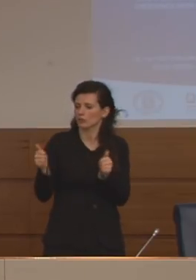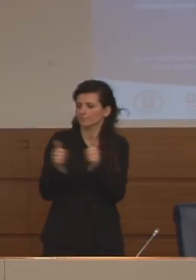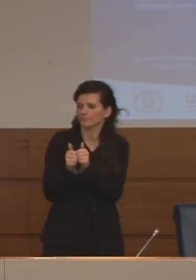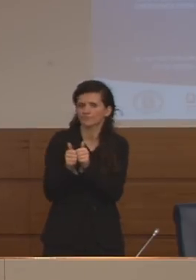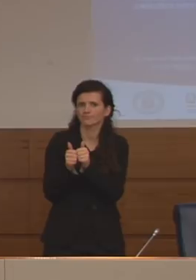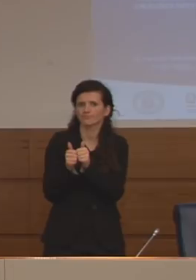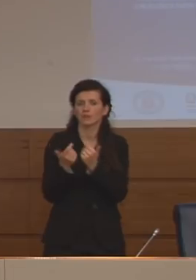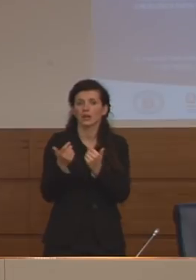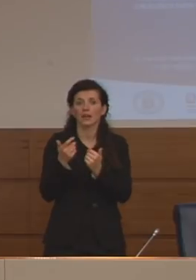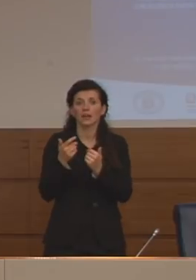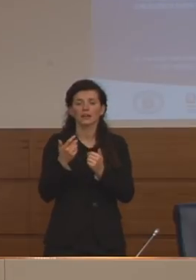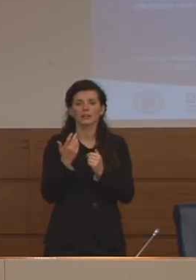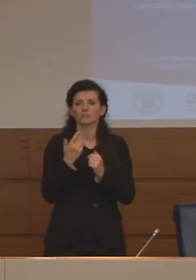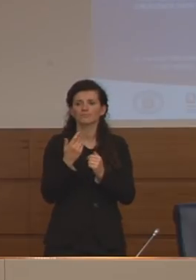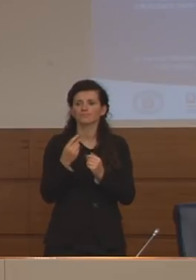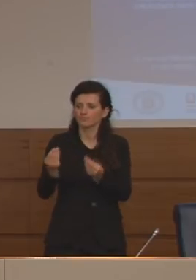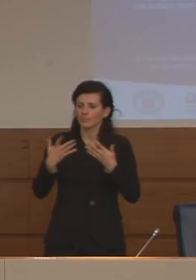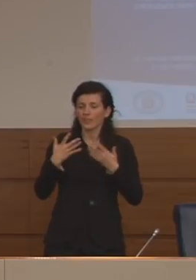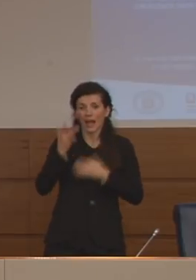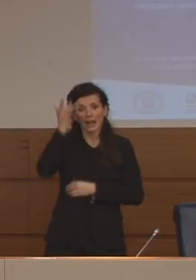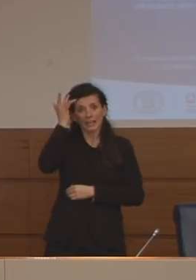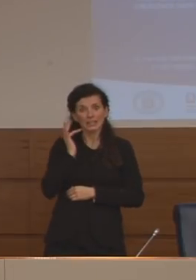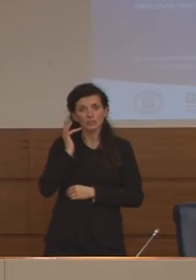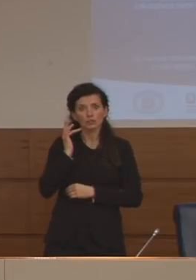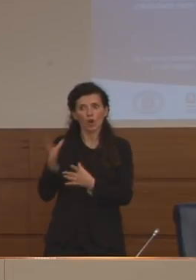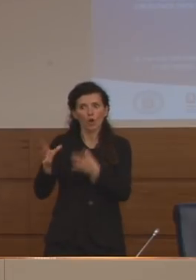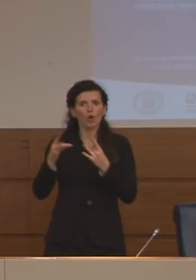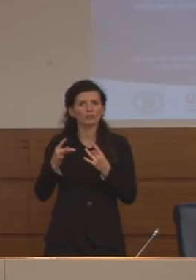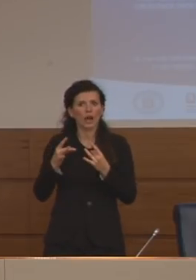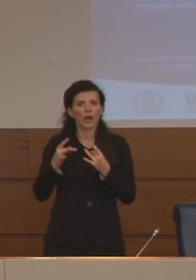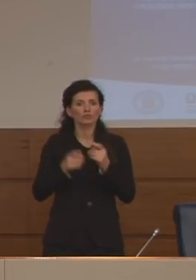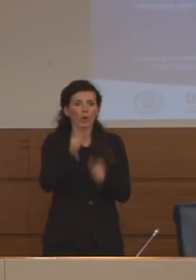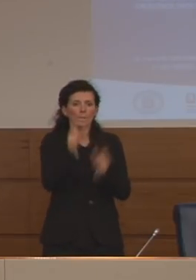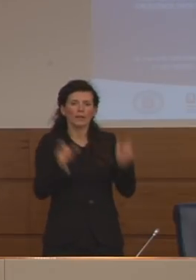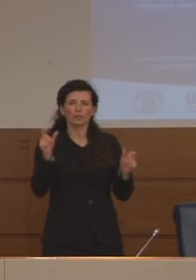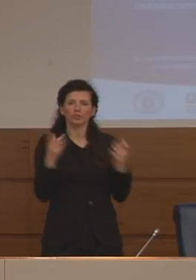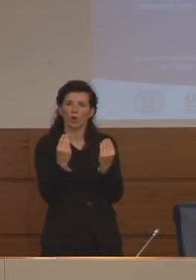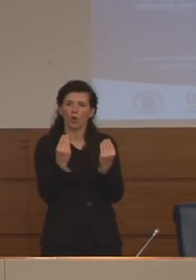al rischio, dove ci possono essere più persone nello stesso ambiente.